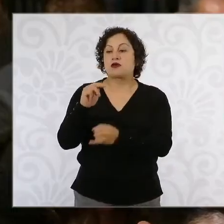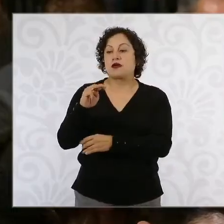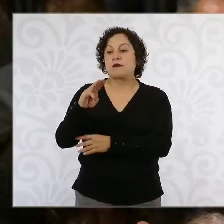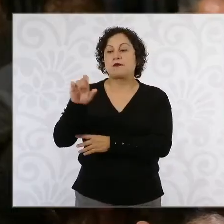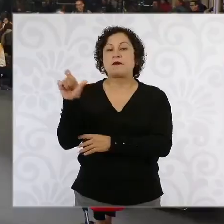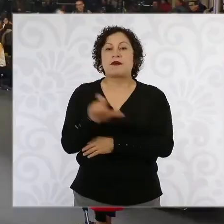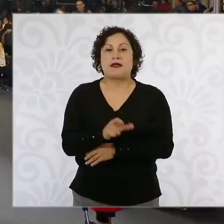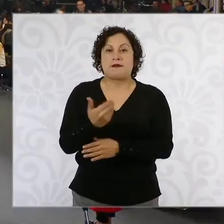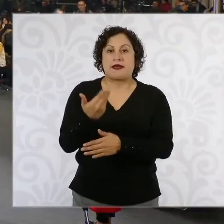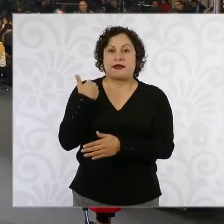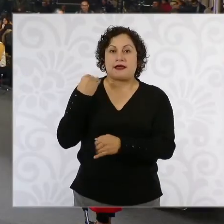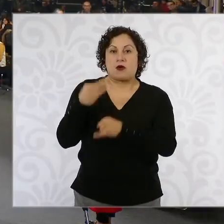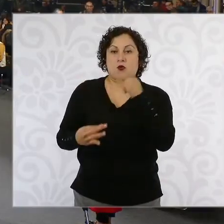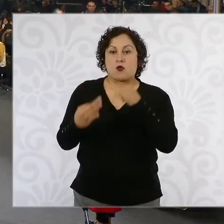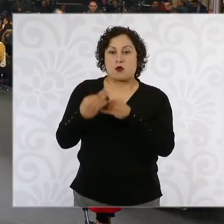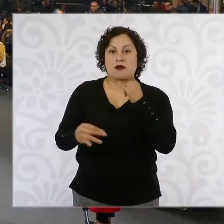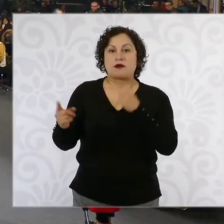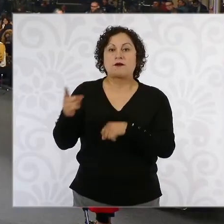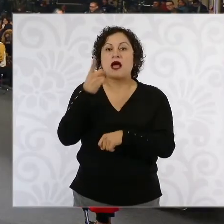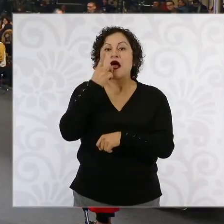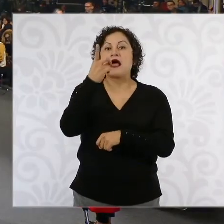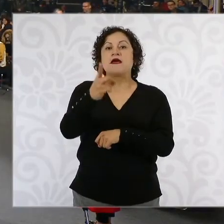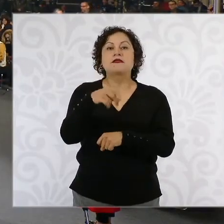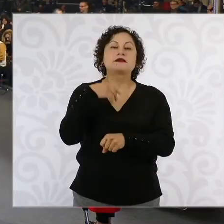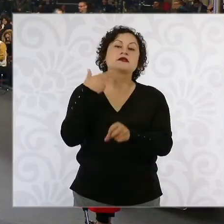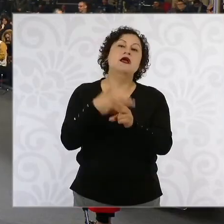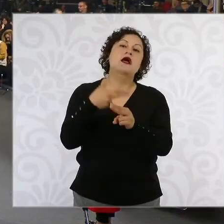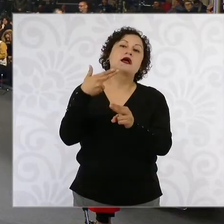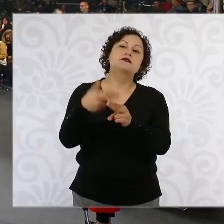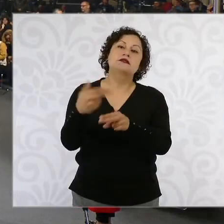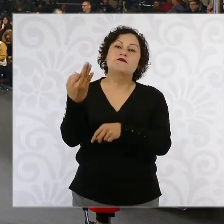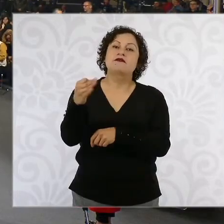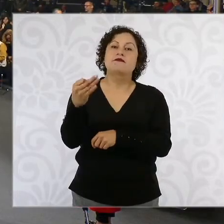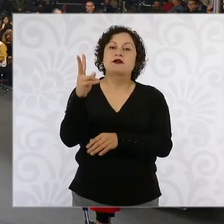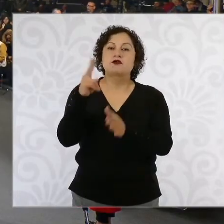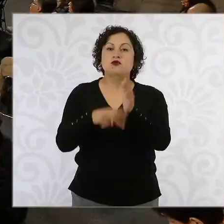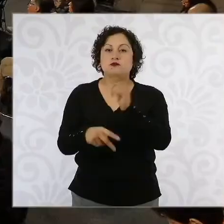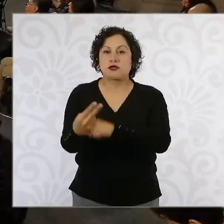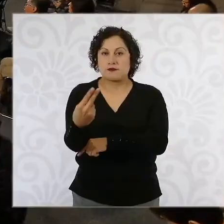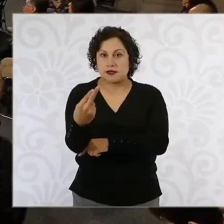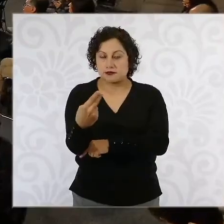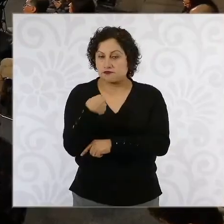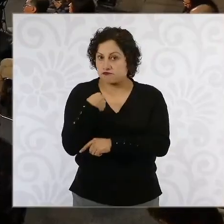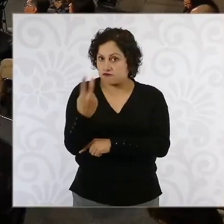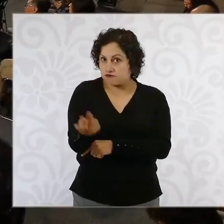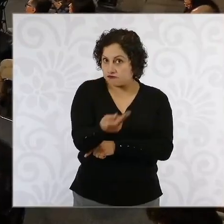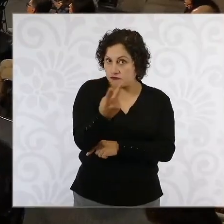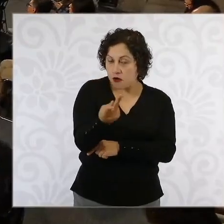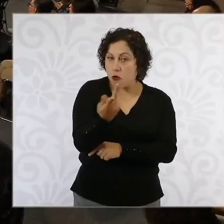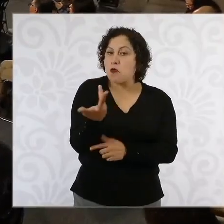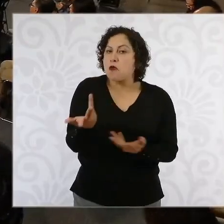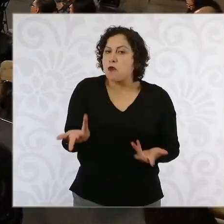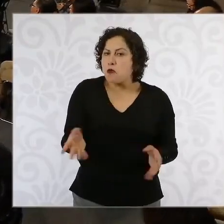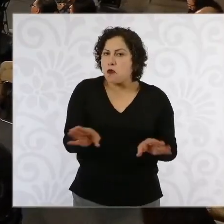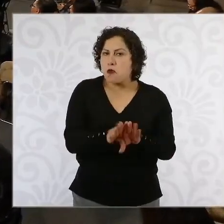sería hasta febrero del 2025 Cuál es la fecha para que pues los proveedores Eh no tengan una